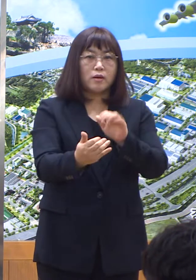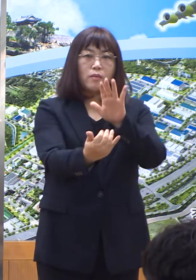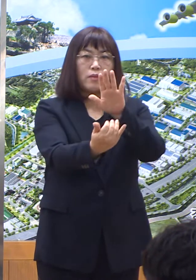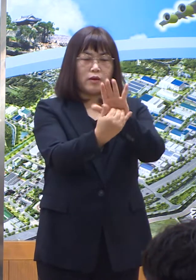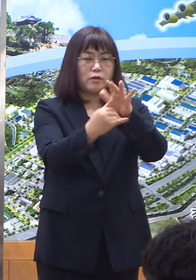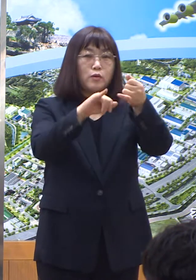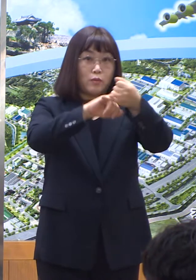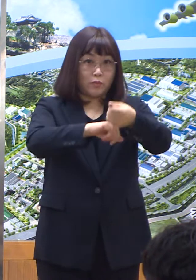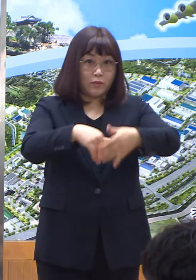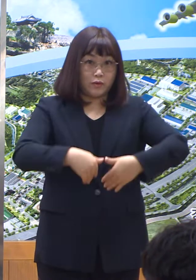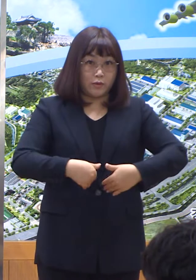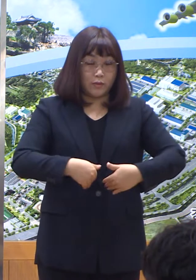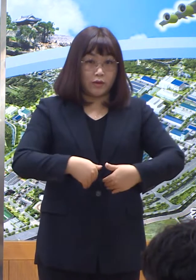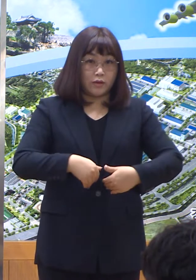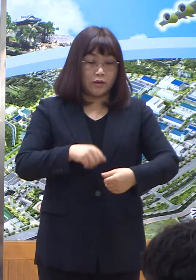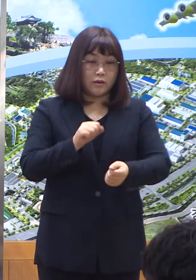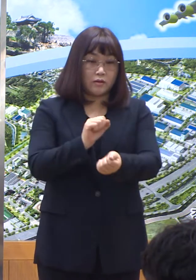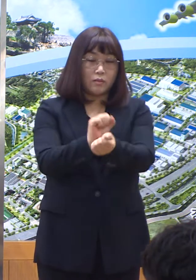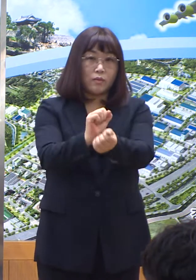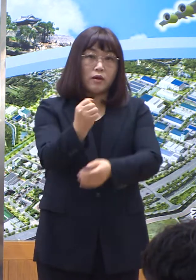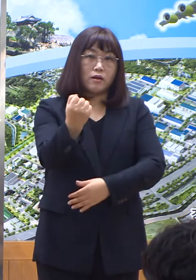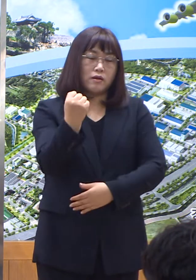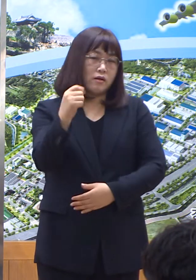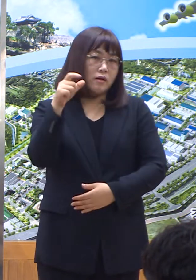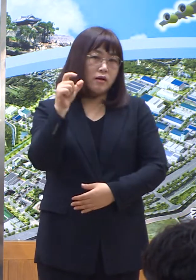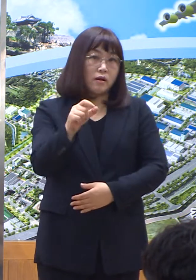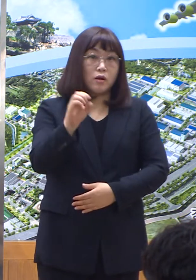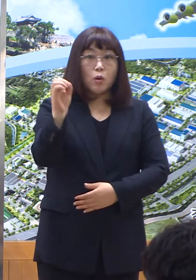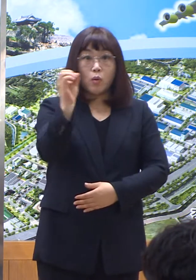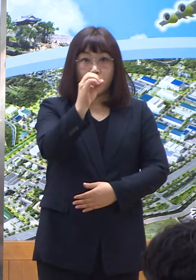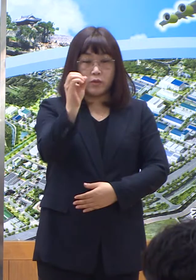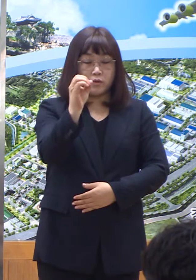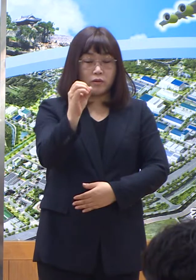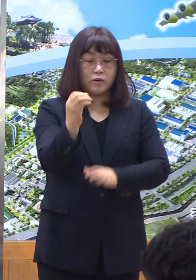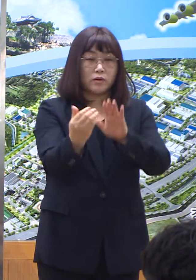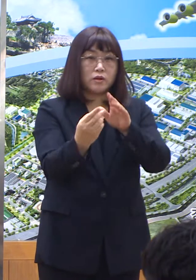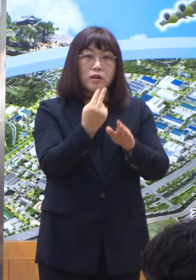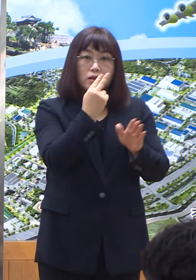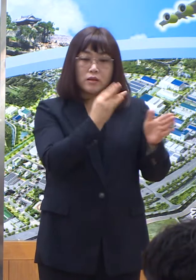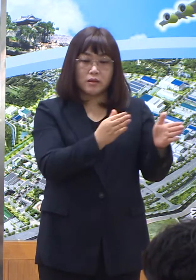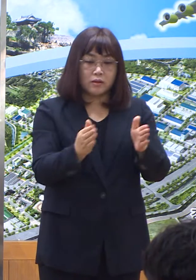이에, 전파력이 강한 오미크론 확산에 대응하기 위해 어제(24일)부터 다음달(2월)